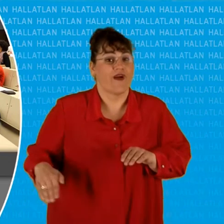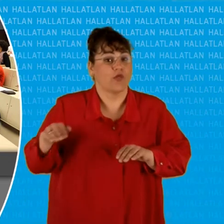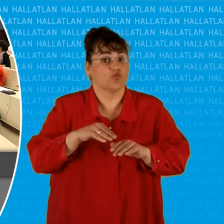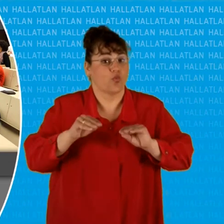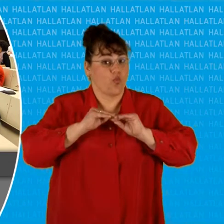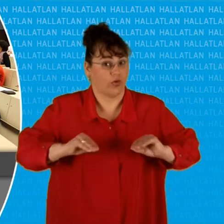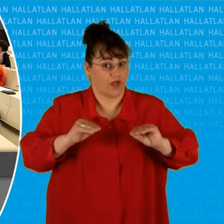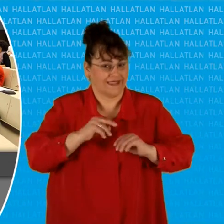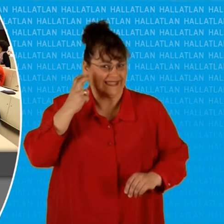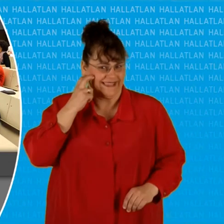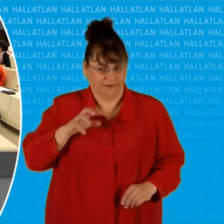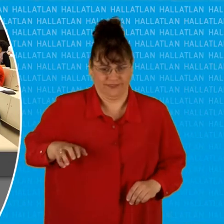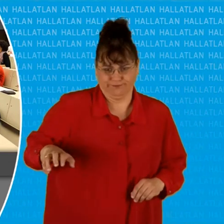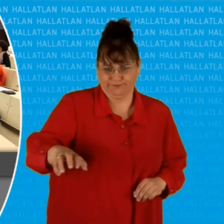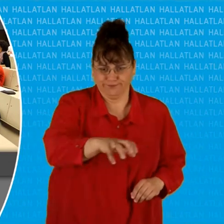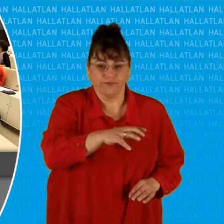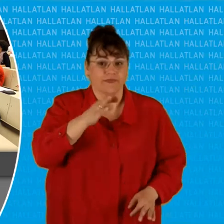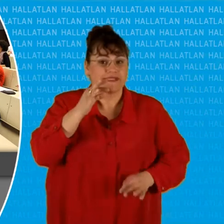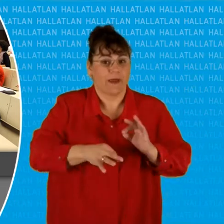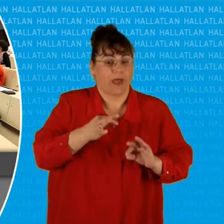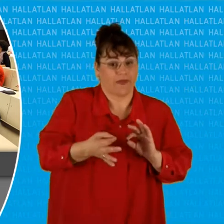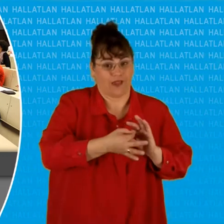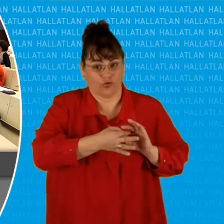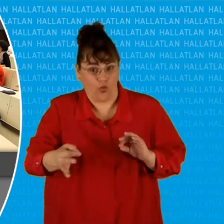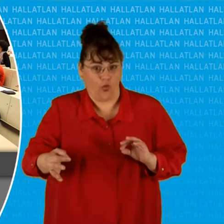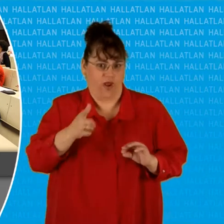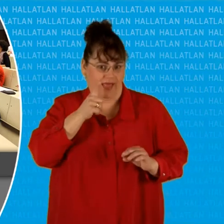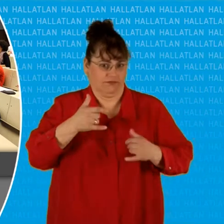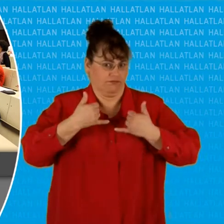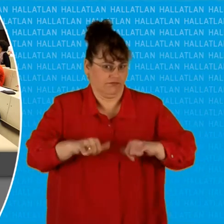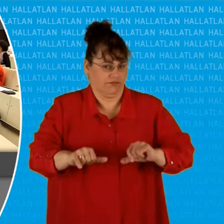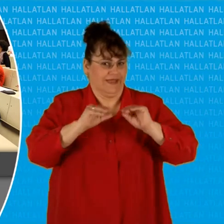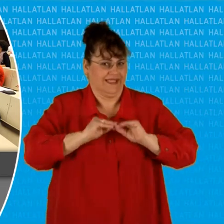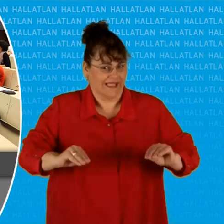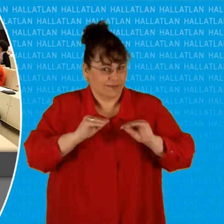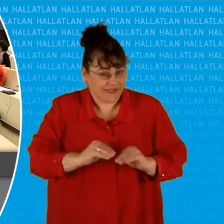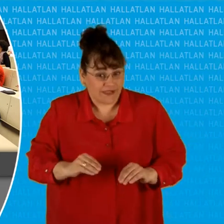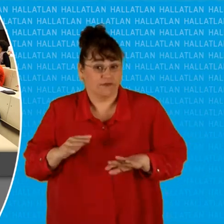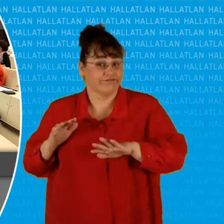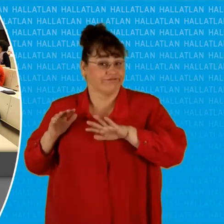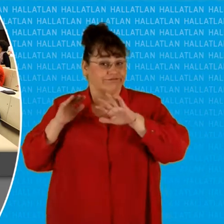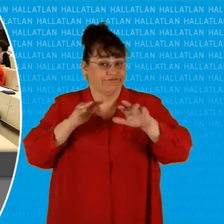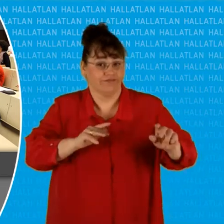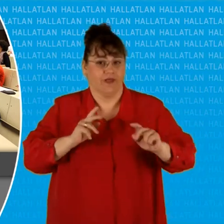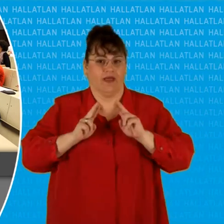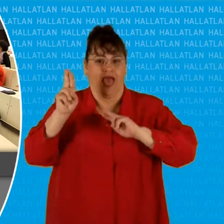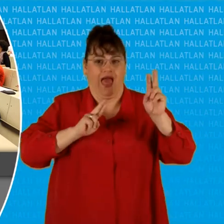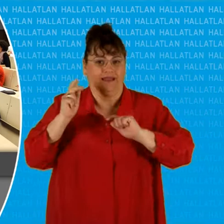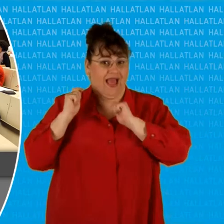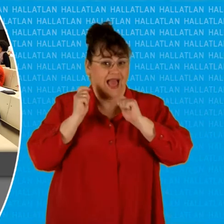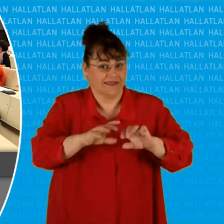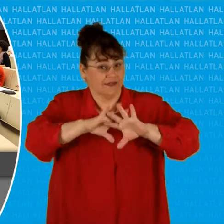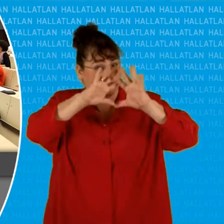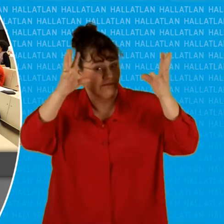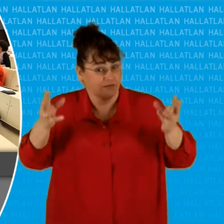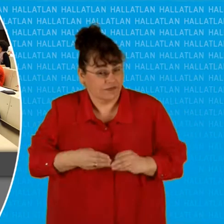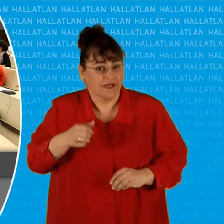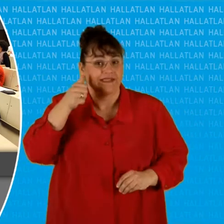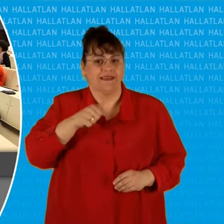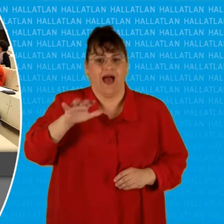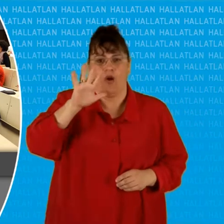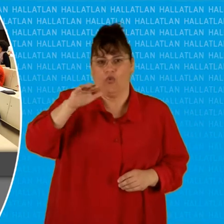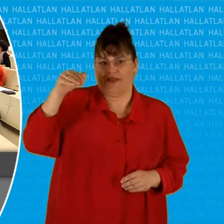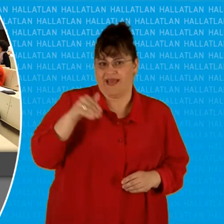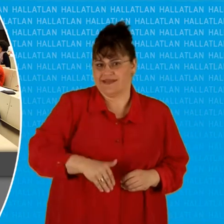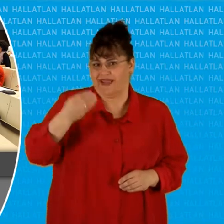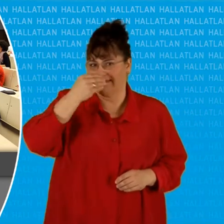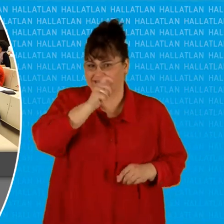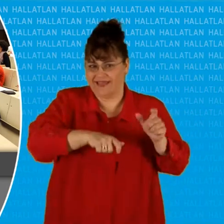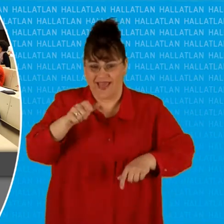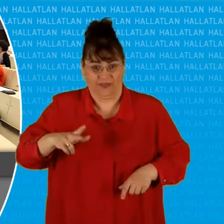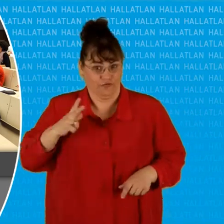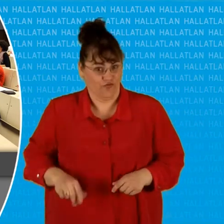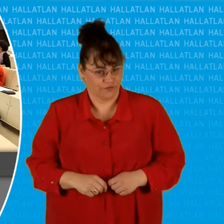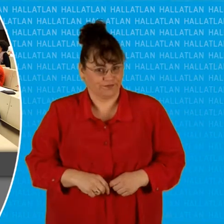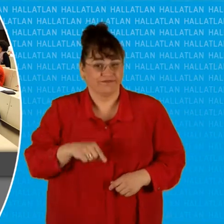A felsőoktatási intézmények szeptemberben induló képzéseire több mint 105 ezer diák adott be jelentkezést.